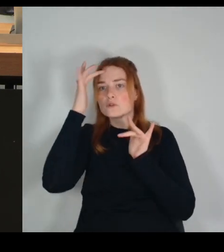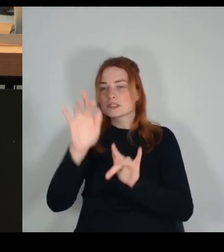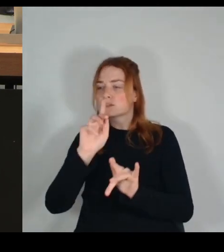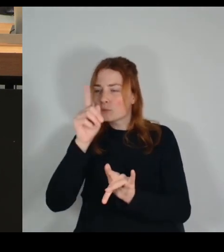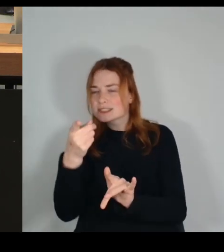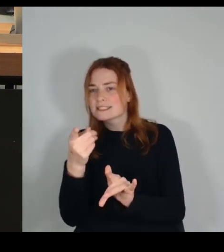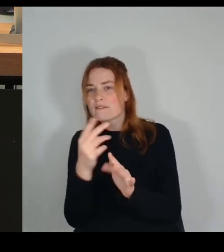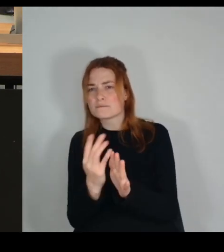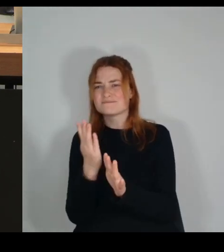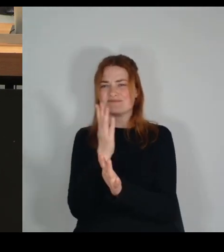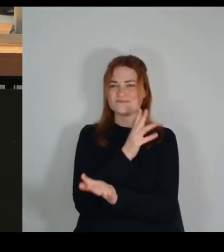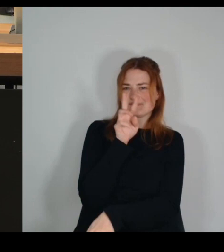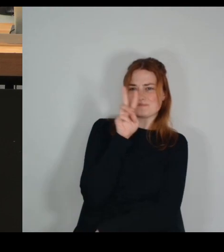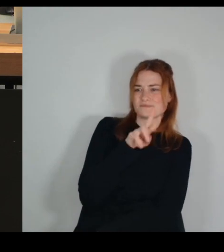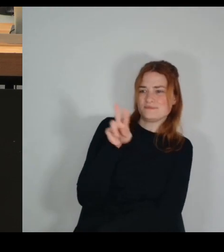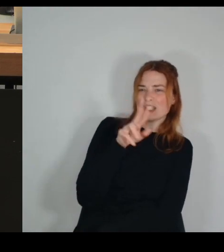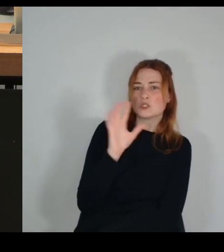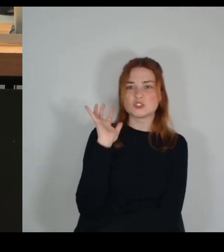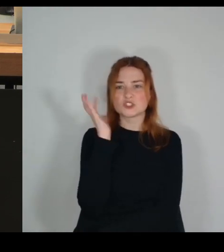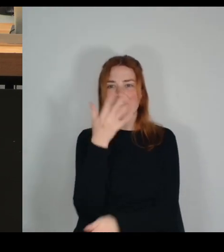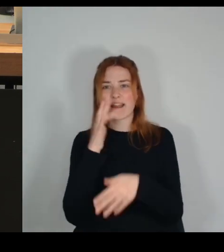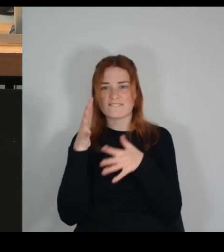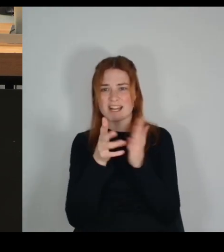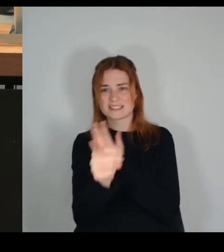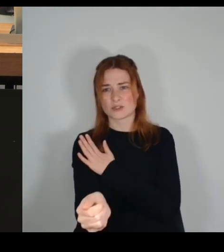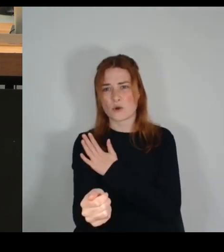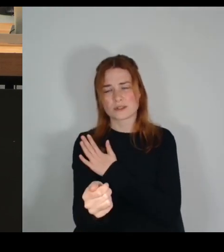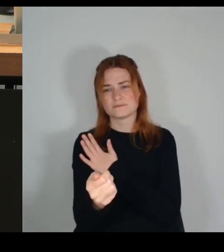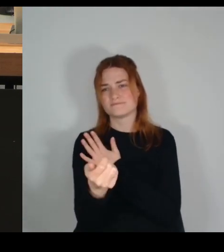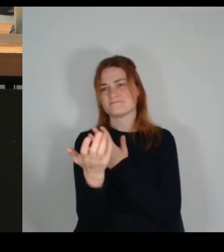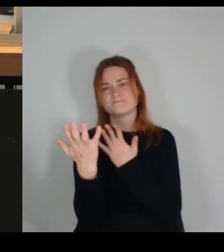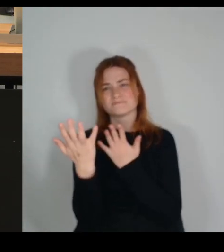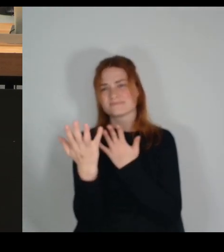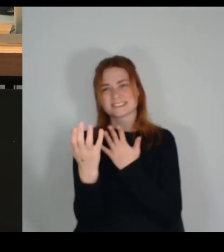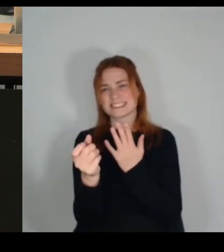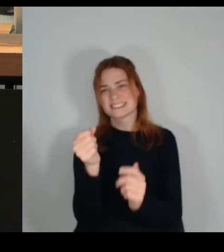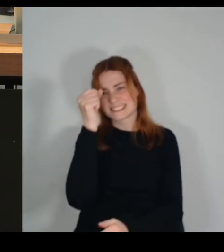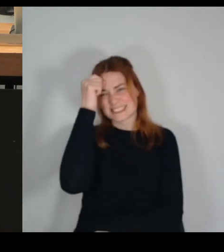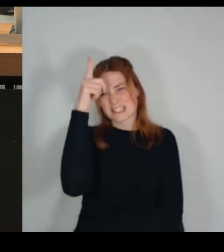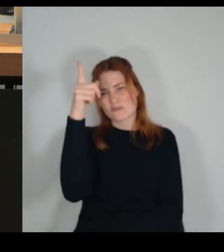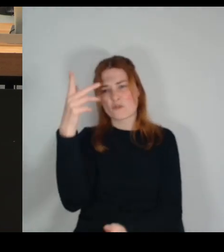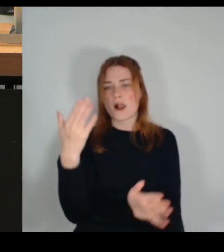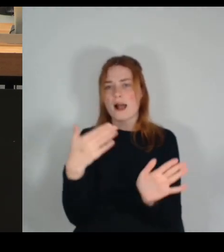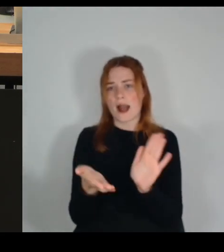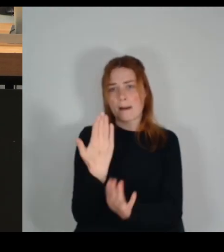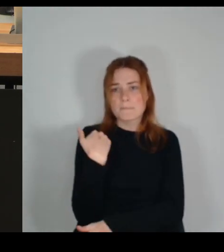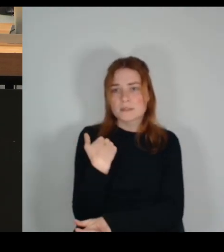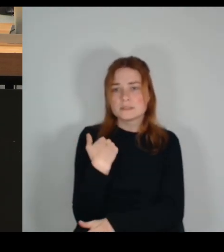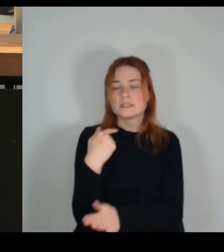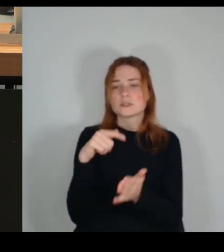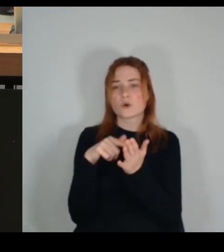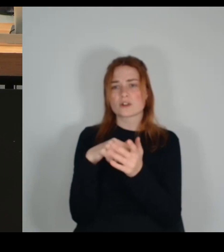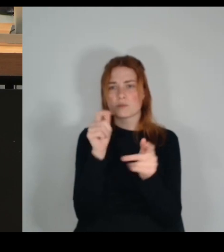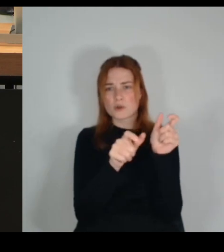sinnvoll ist, so eine Befugnis, die dann bürgerrechtlich bedenklich ist, nutzlos ist, auch wieder abzuschaffen. Danke.